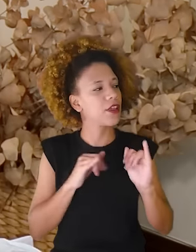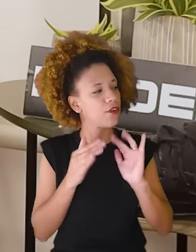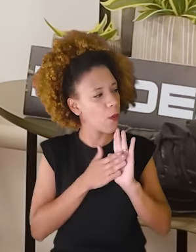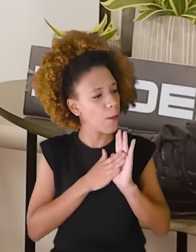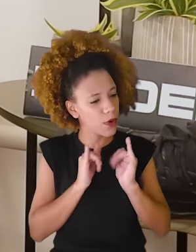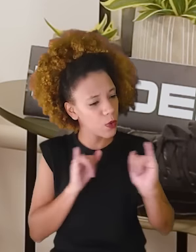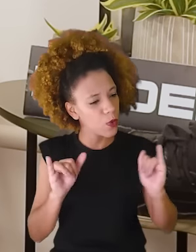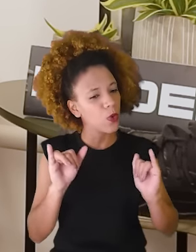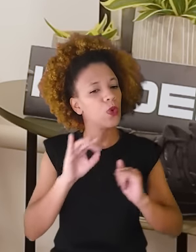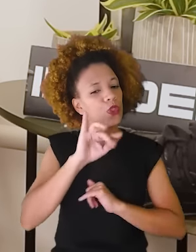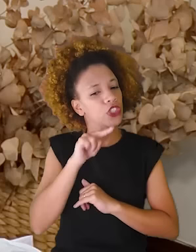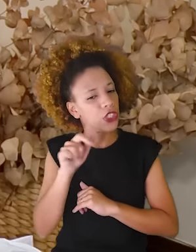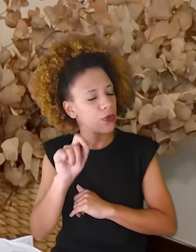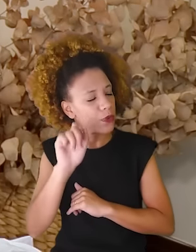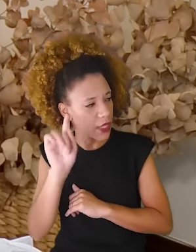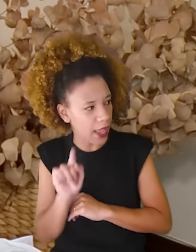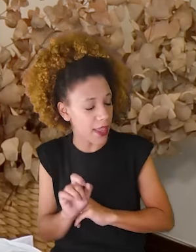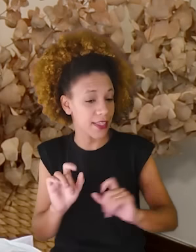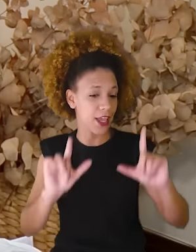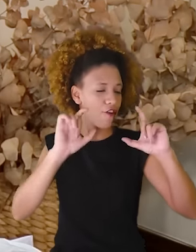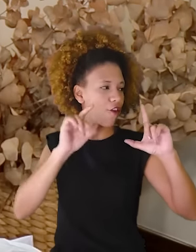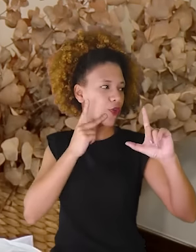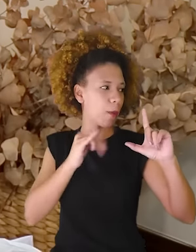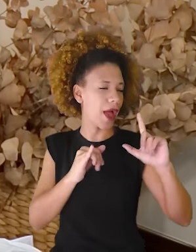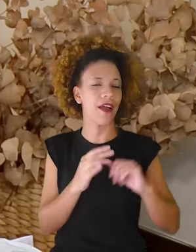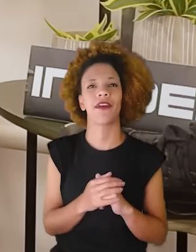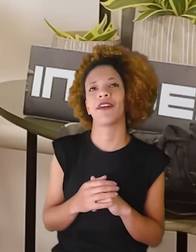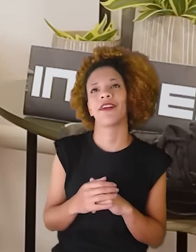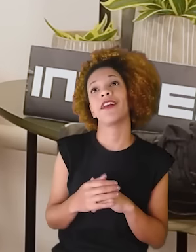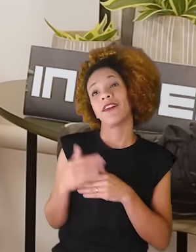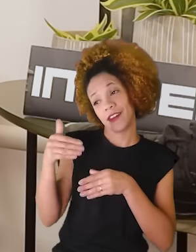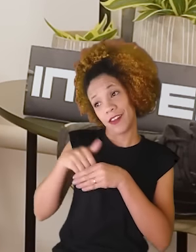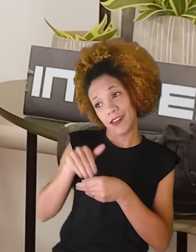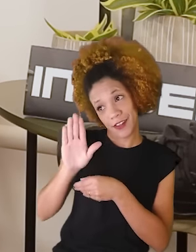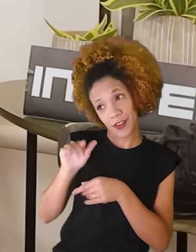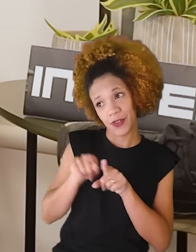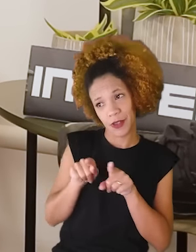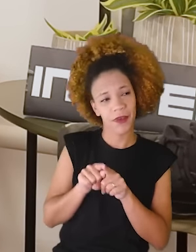do Gá com Tião do gás que era ele e e e e esse ano vai ter eleção de novo tu vai fazer coisa